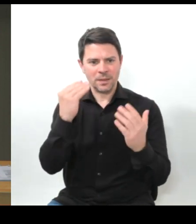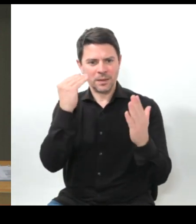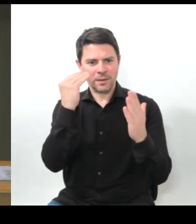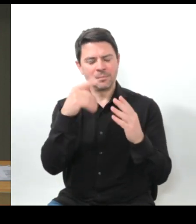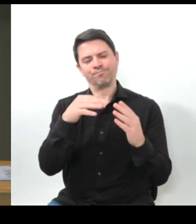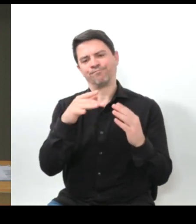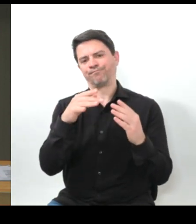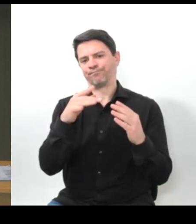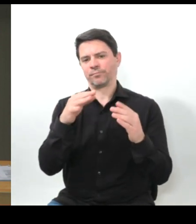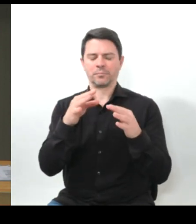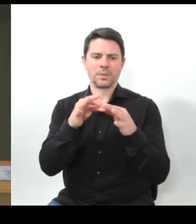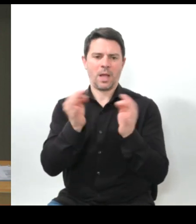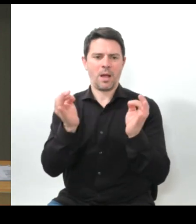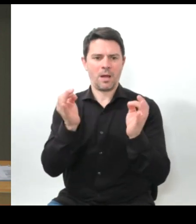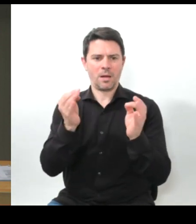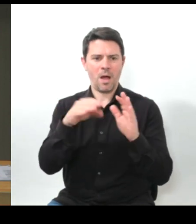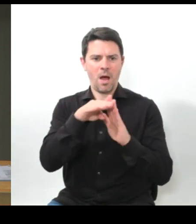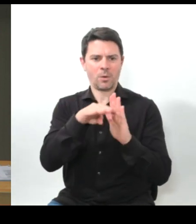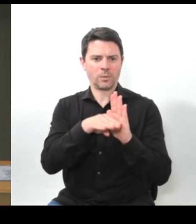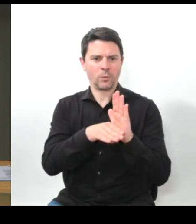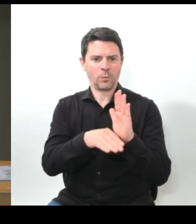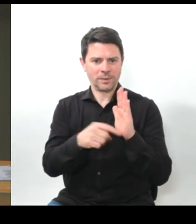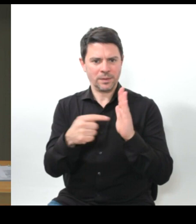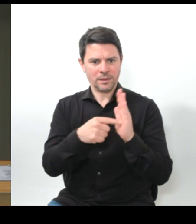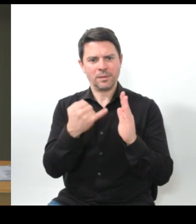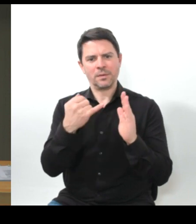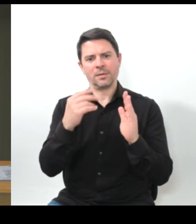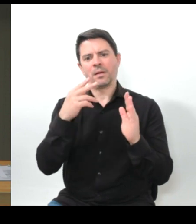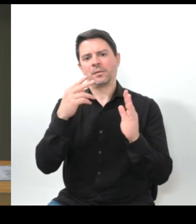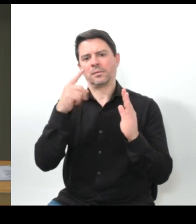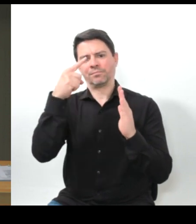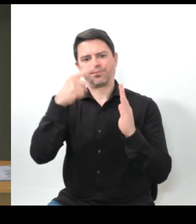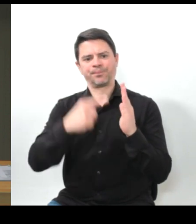Ich rufe also auf Tagesordnungspunkt 20: Antrag der Fraktion der CDU